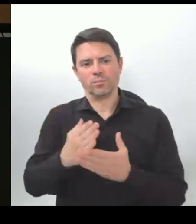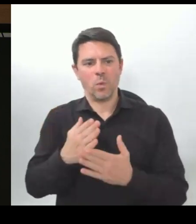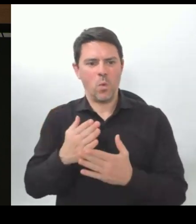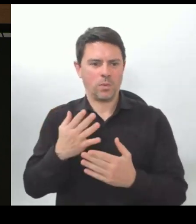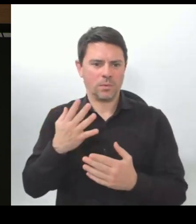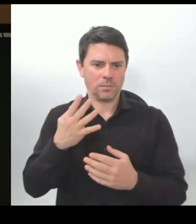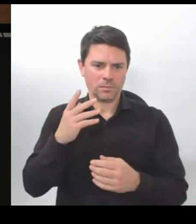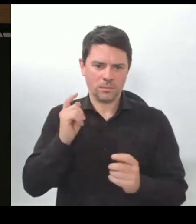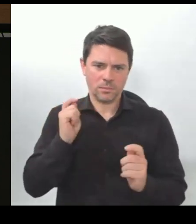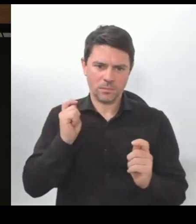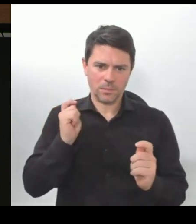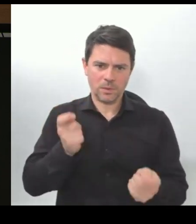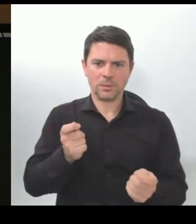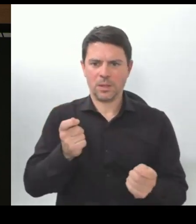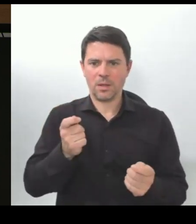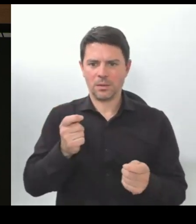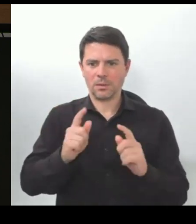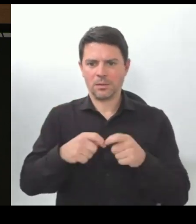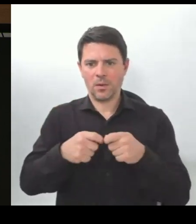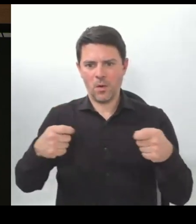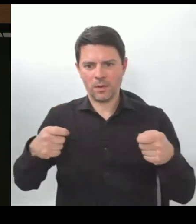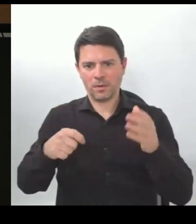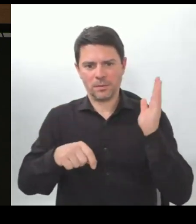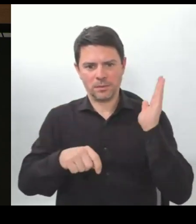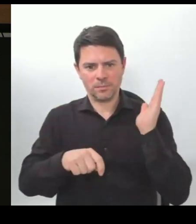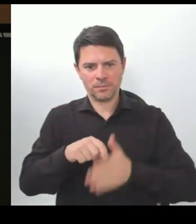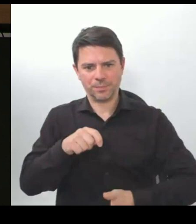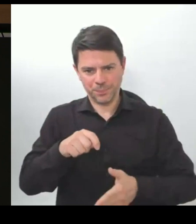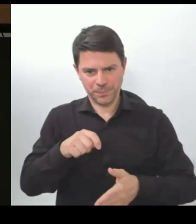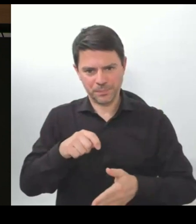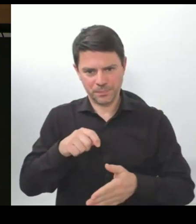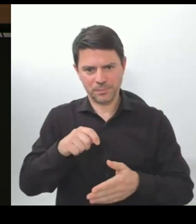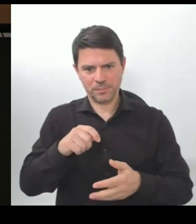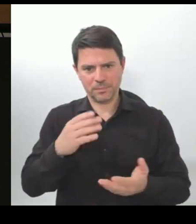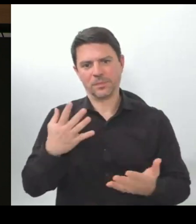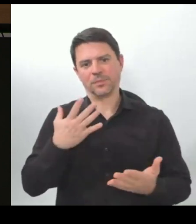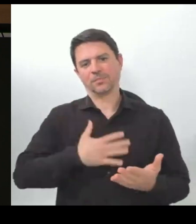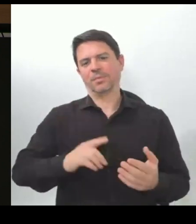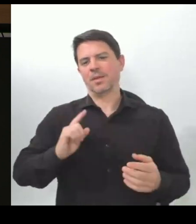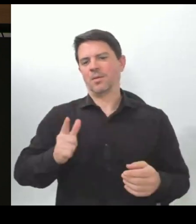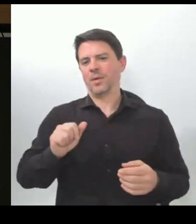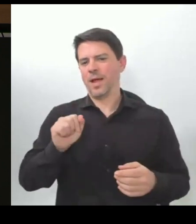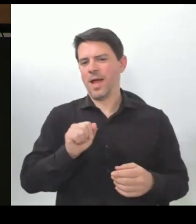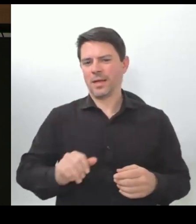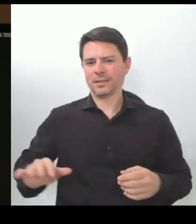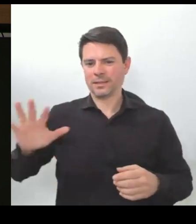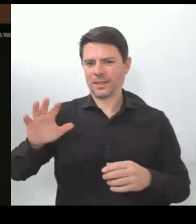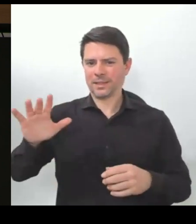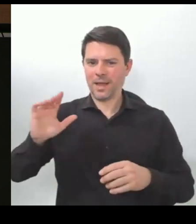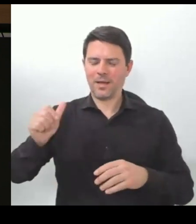Das sind die Polizeibeamten A fünf bis A neun, A zehn, das sind die Feuerwehrbea.